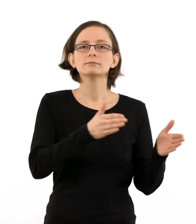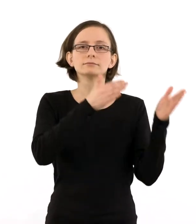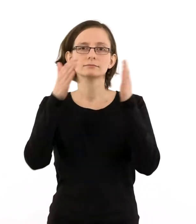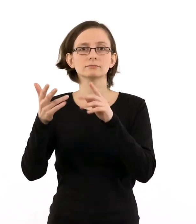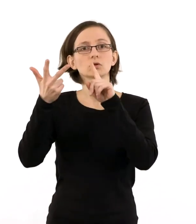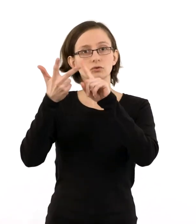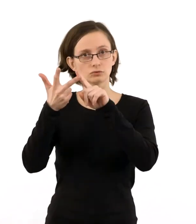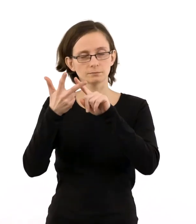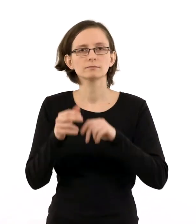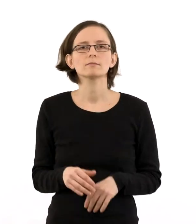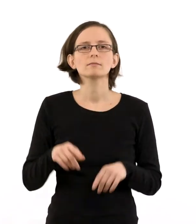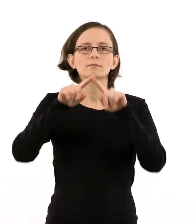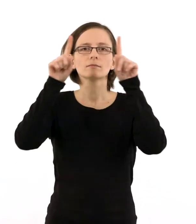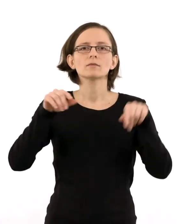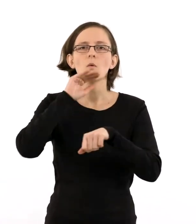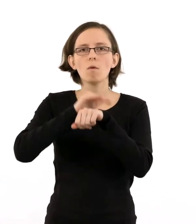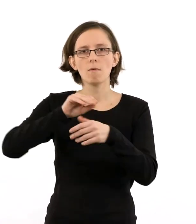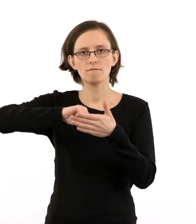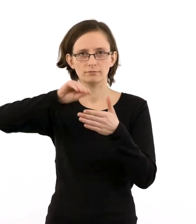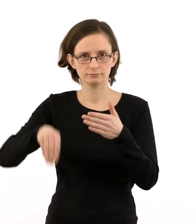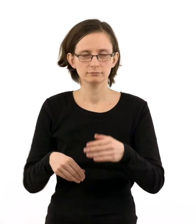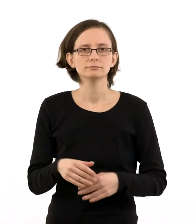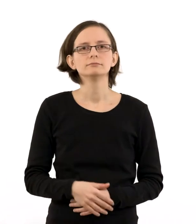Krok 3. Zawarcie umowy